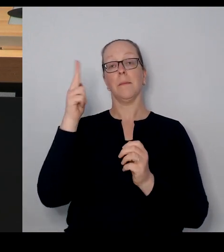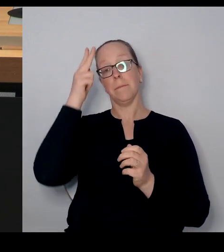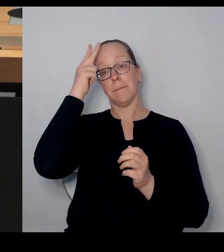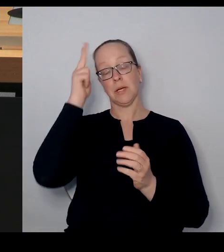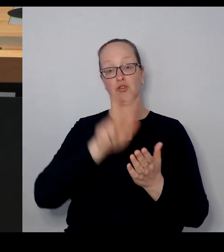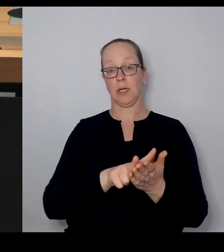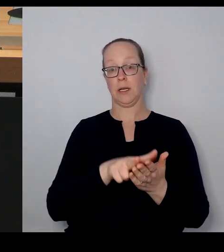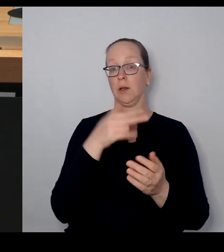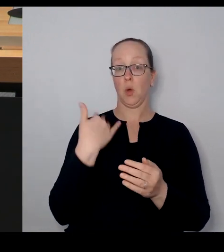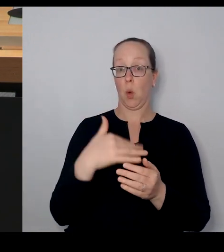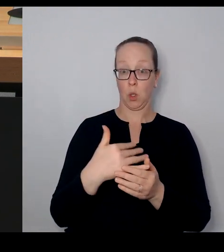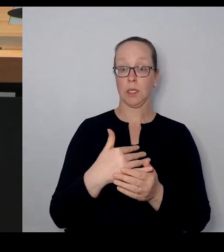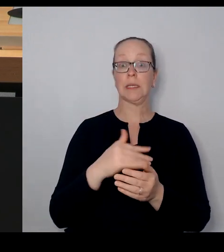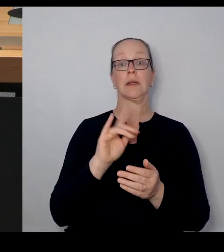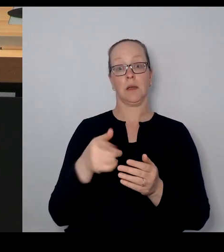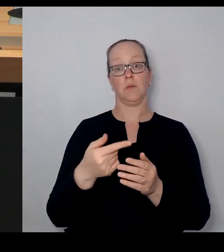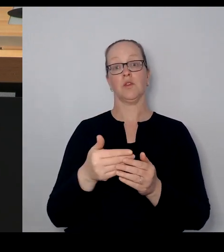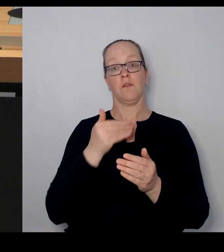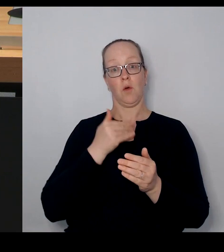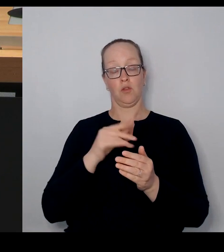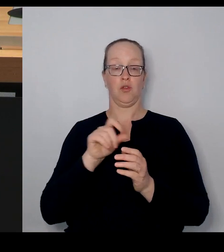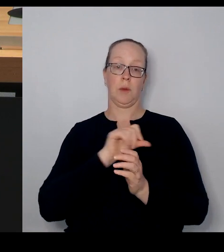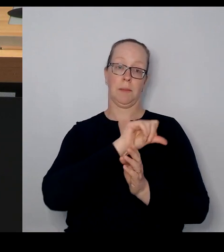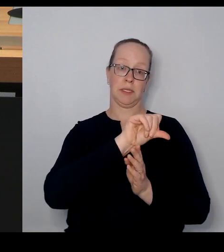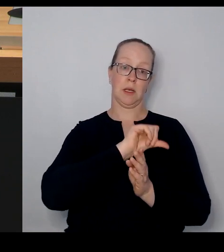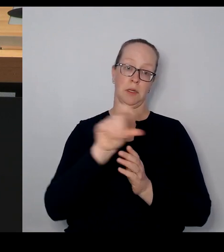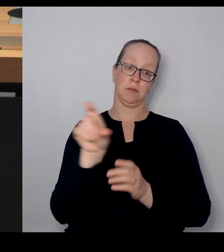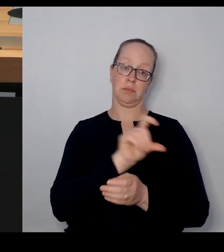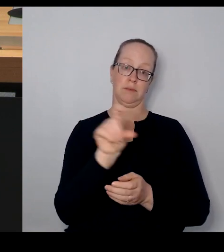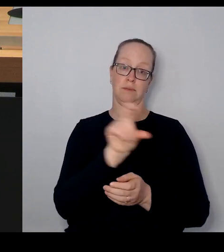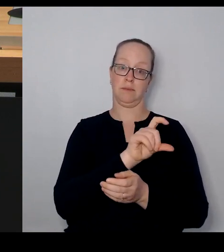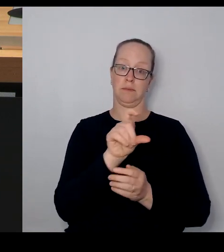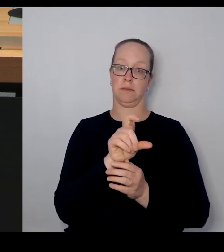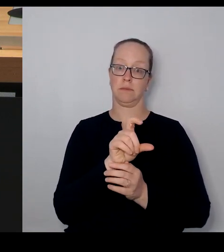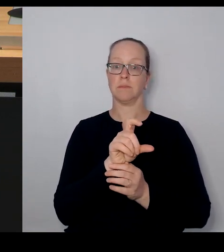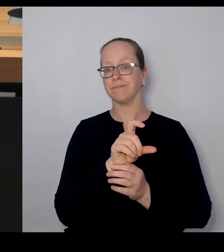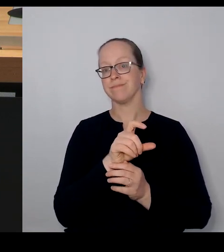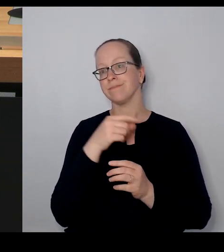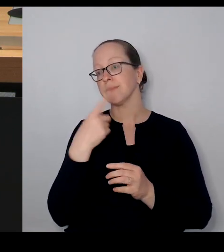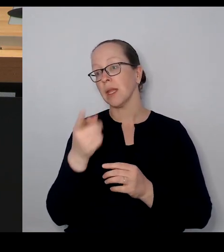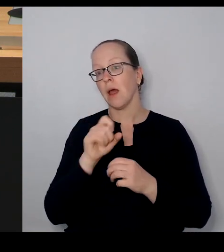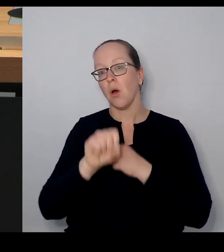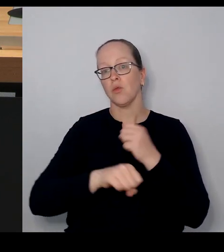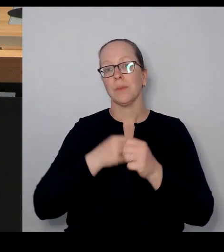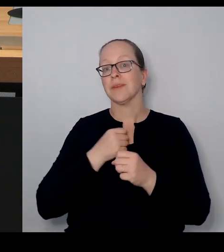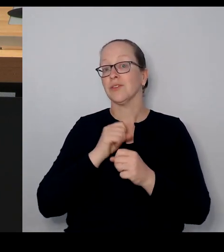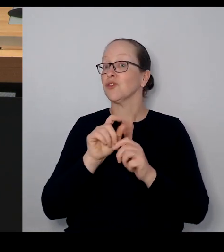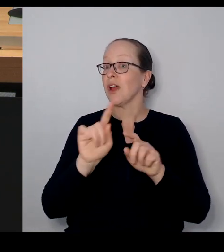Verwaltungsverfahren effektiver gestalten. Denn wir sollten die Frage, innerhalb welcher Zeit die Dauer eines